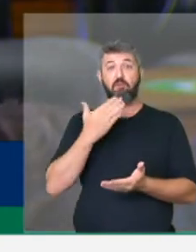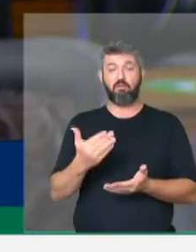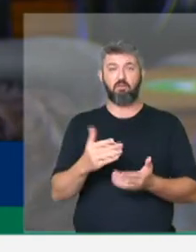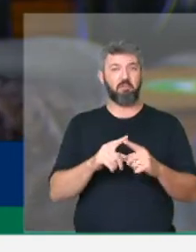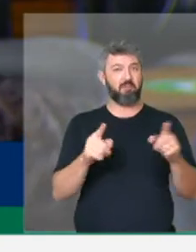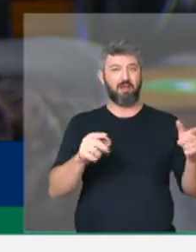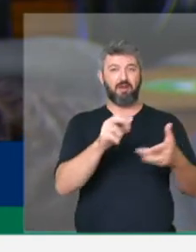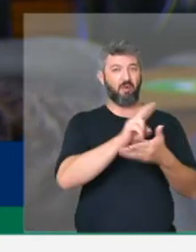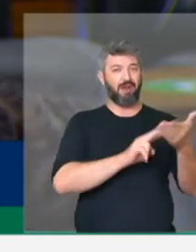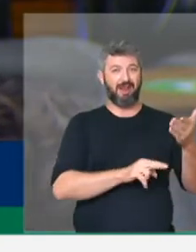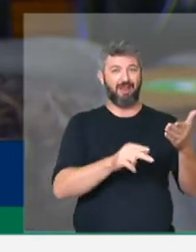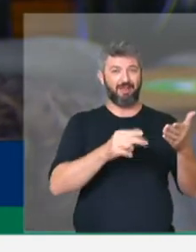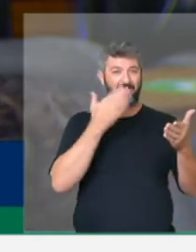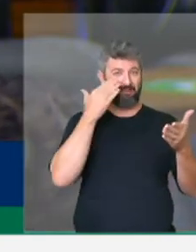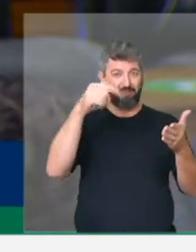VEL... NÓS NÃO PODEMOS PENSAR APENAS NO AGORA. ELES